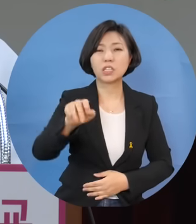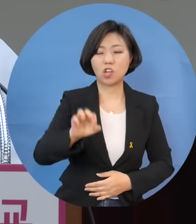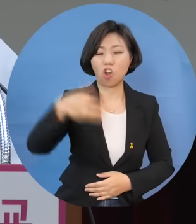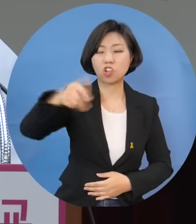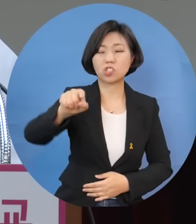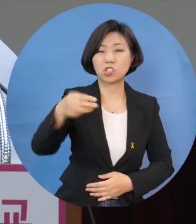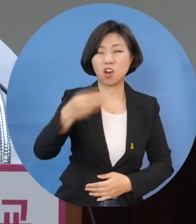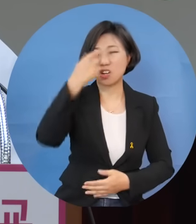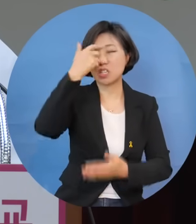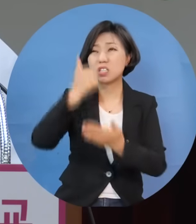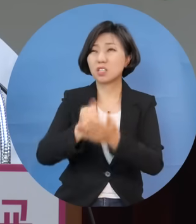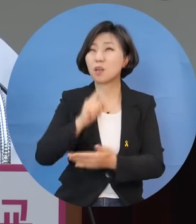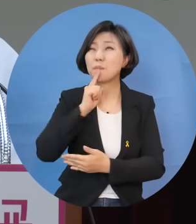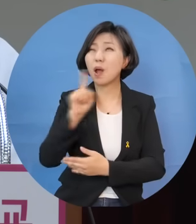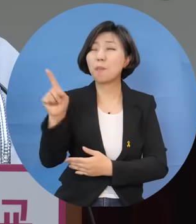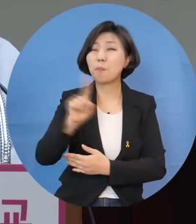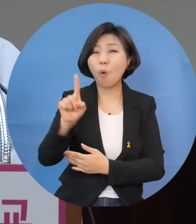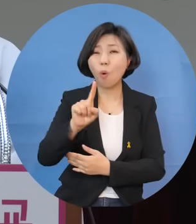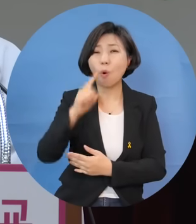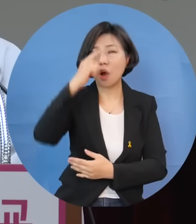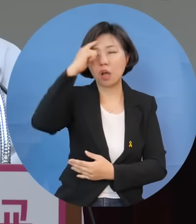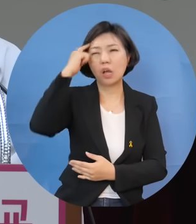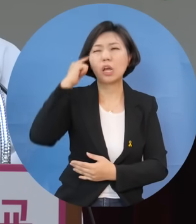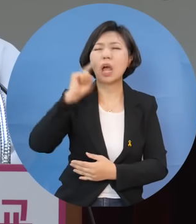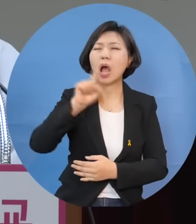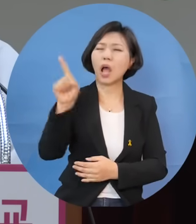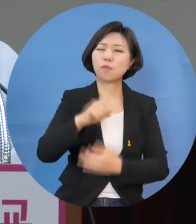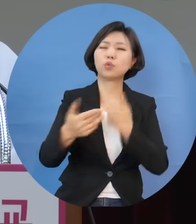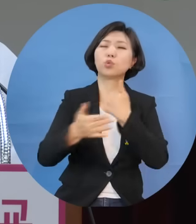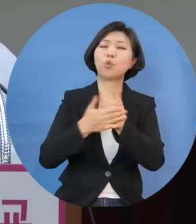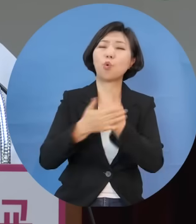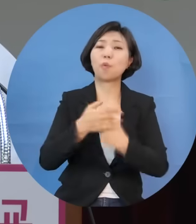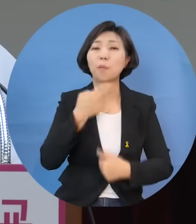그런 이야기는 본인의 인생에 별로 큰 도움이 되지 않습니다.